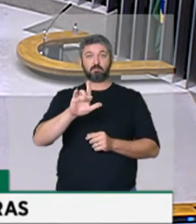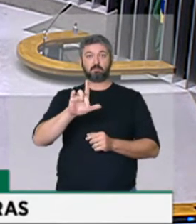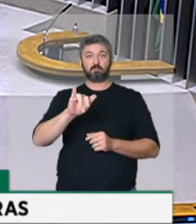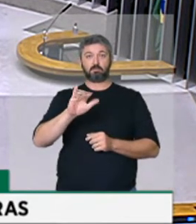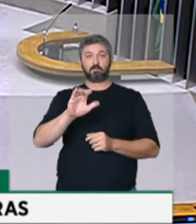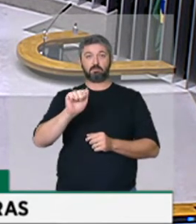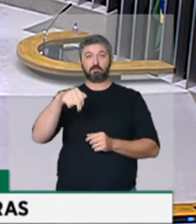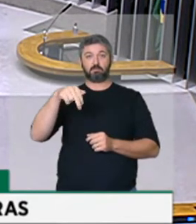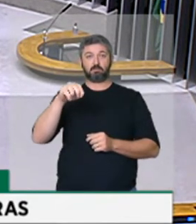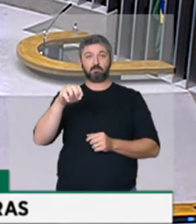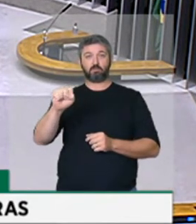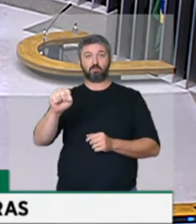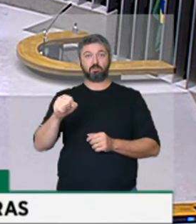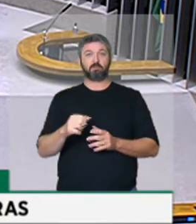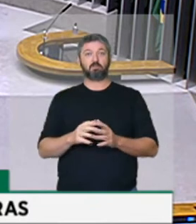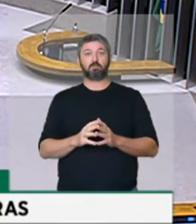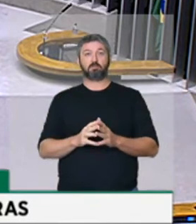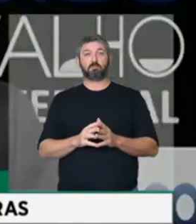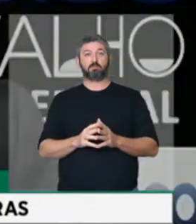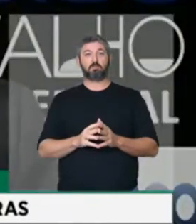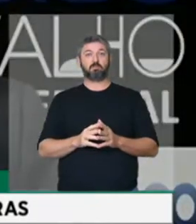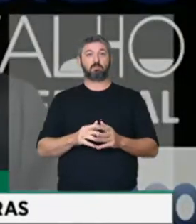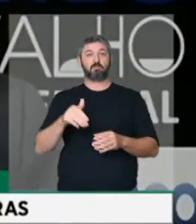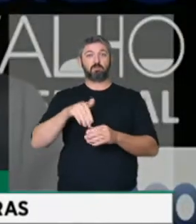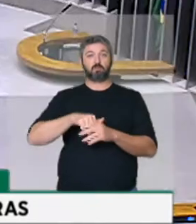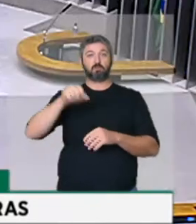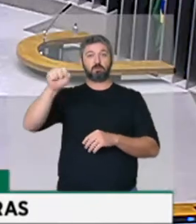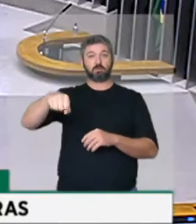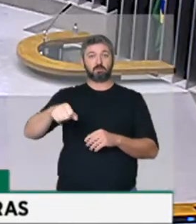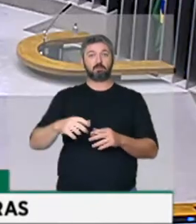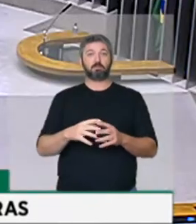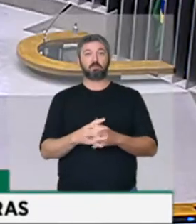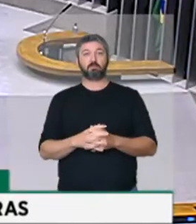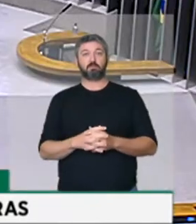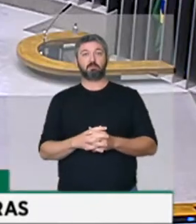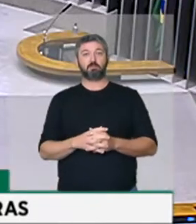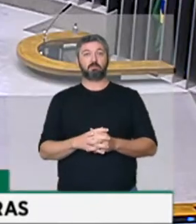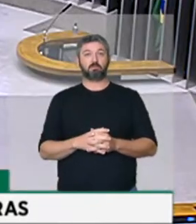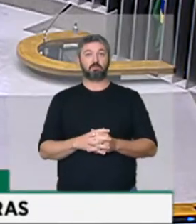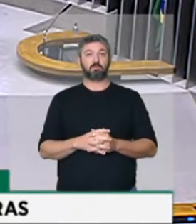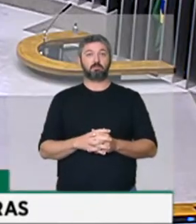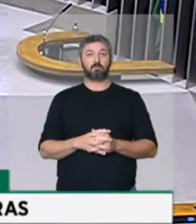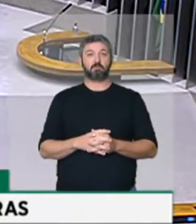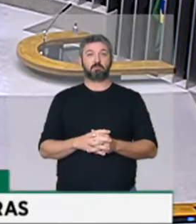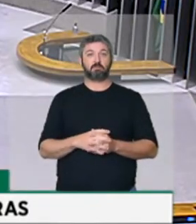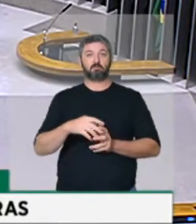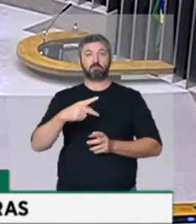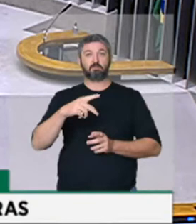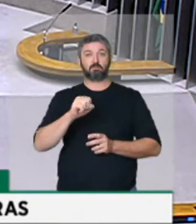ORIENTA O PSD? -- [DEPUTADO]: PSD ORIENTA SIM, PELA PRIVATIZAÇÃO. [PRESIDENTE]: COMO ORIENTA O MDB? [DEPUTADO]: MDB ORIENTA NÃO, SR. PRESIDENTE.